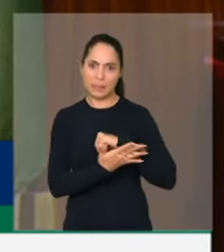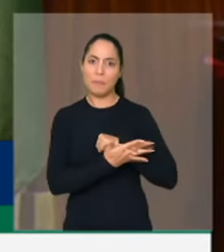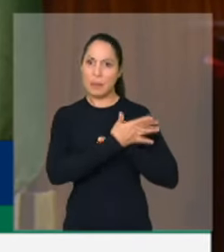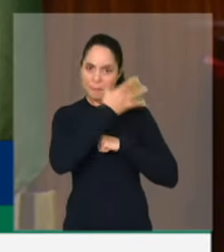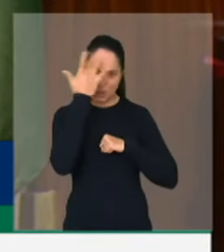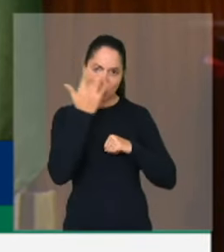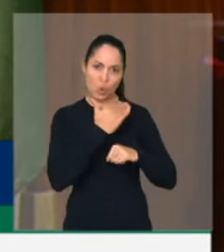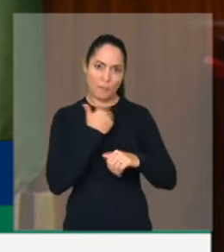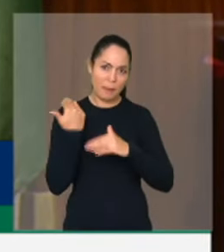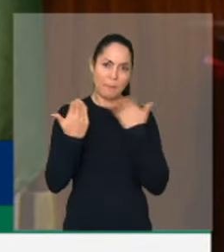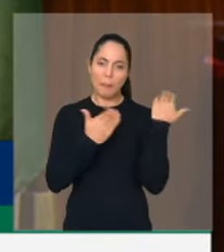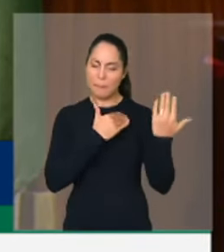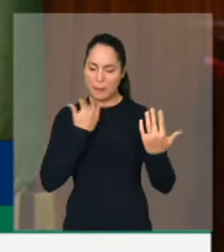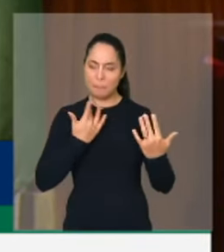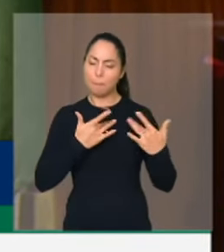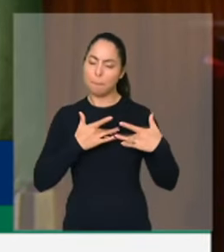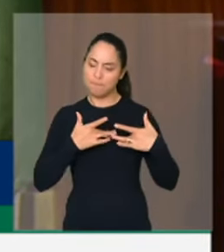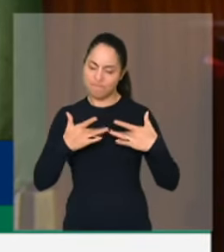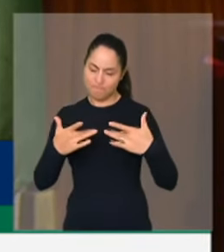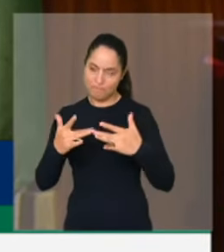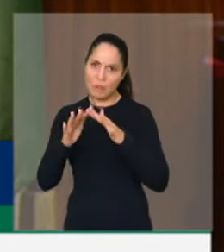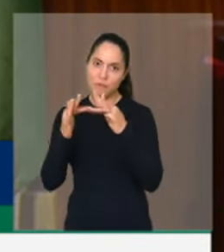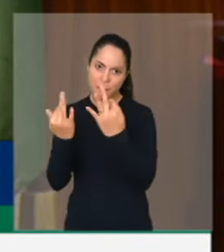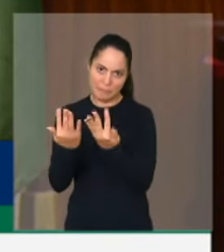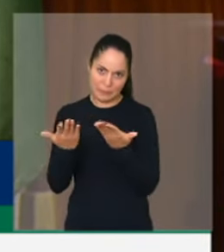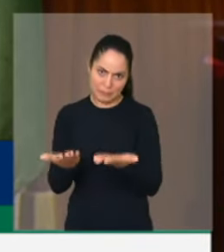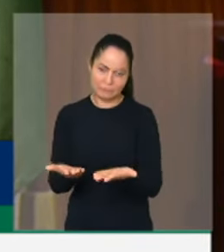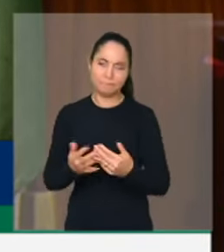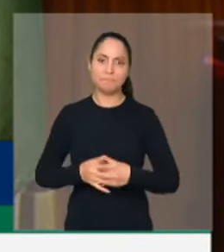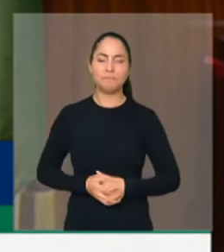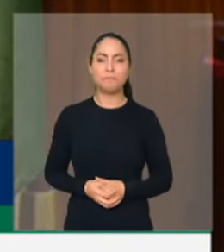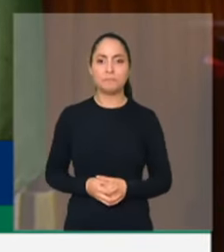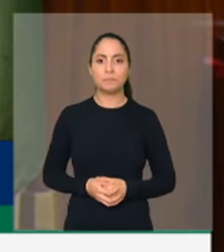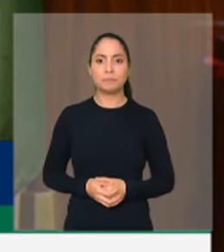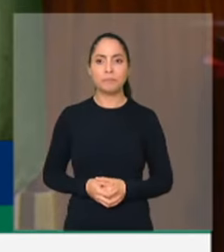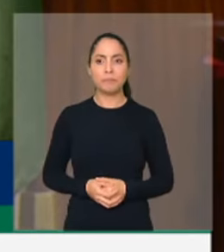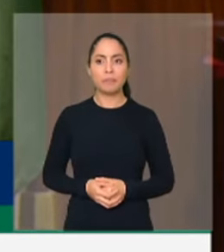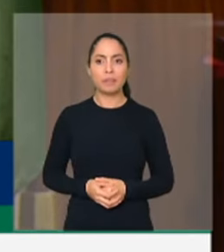ENTES QUERIDOS. O DIA... SE TORNOU AINDA MAIS TRISTE